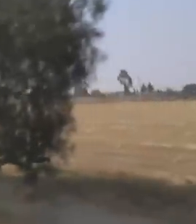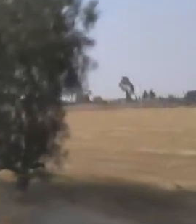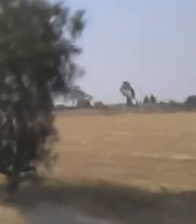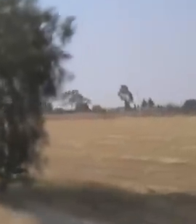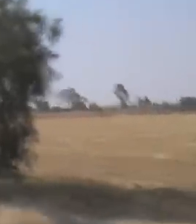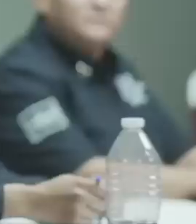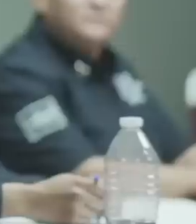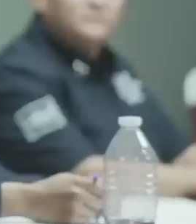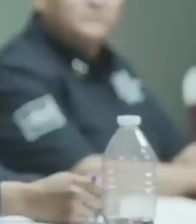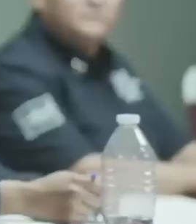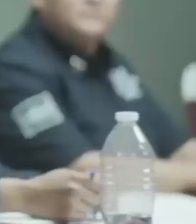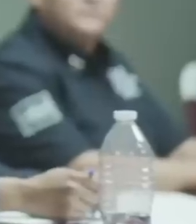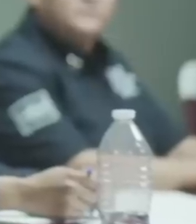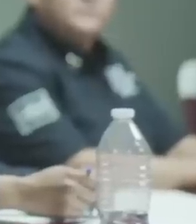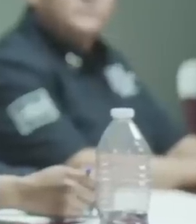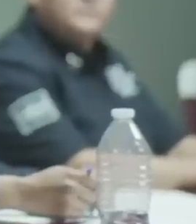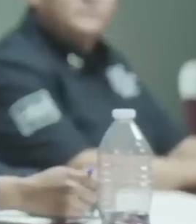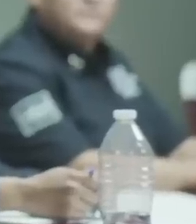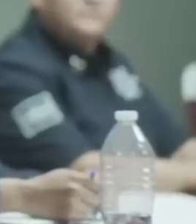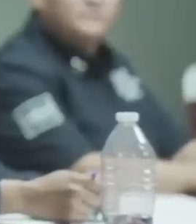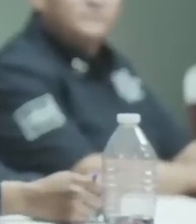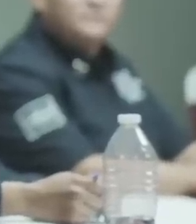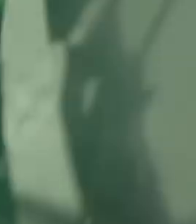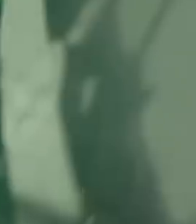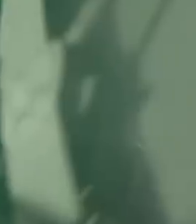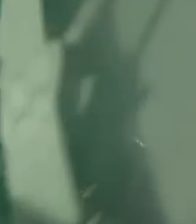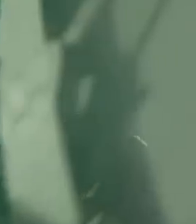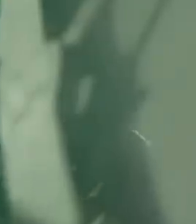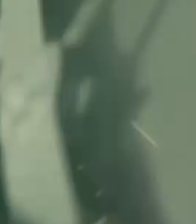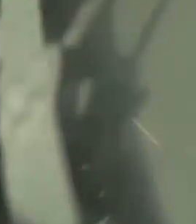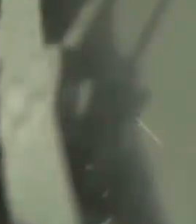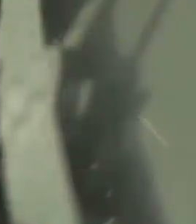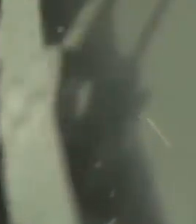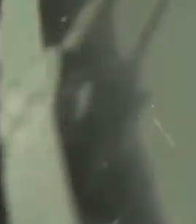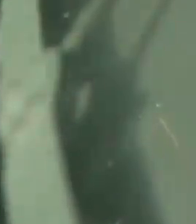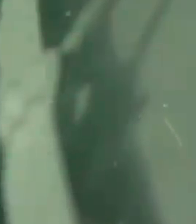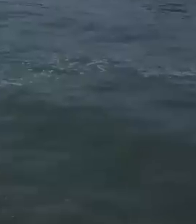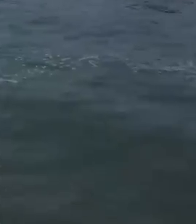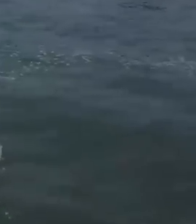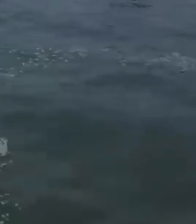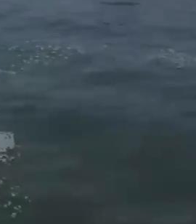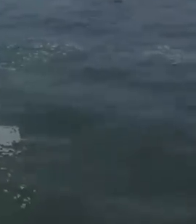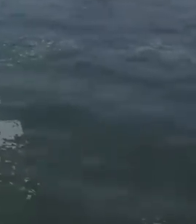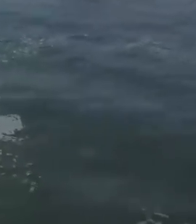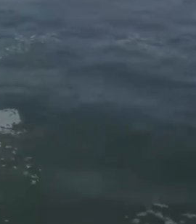fuerzas armadas y las instituciones de seguridad pública se ha logrado consolidar implementada por